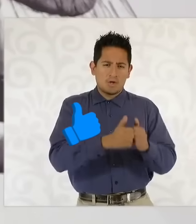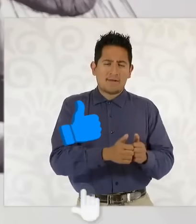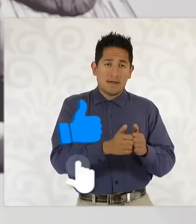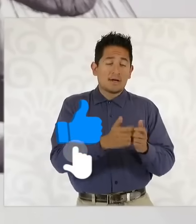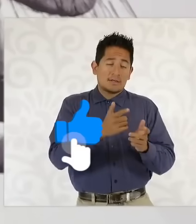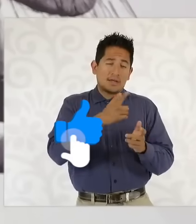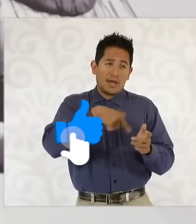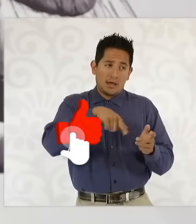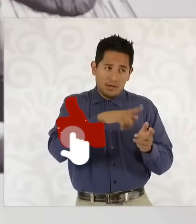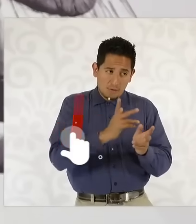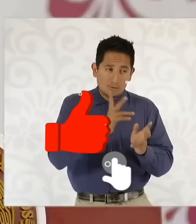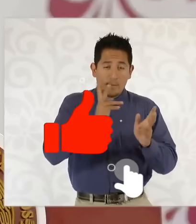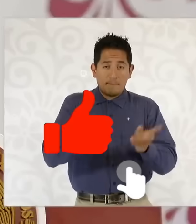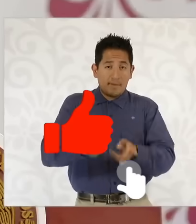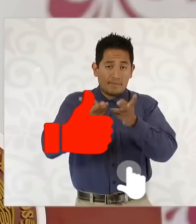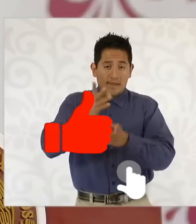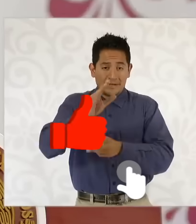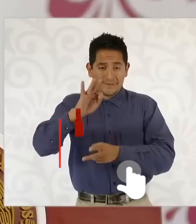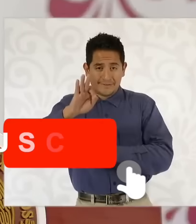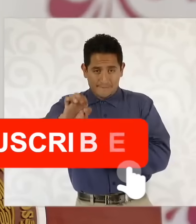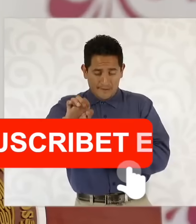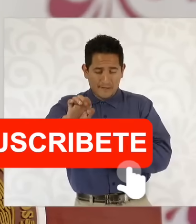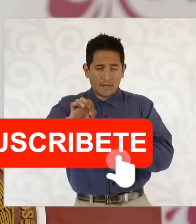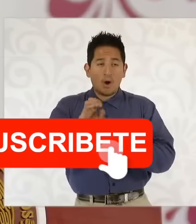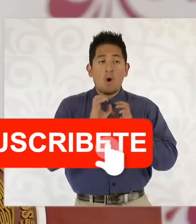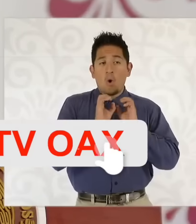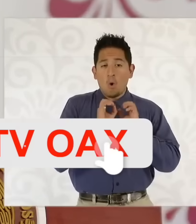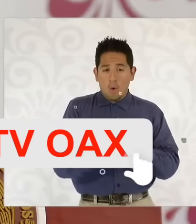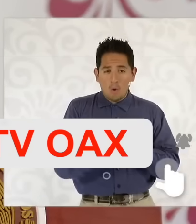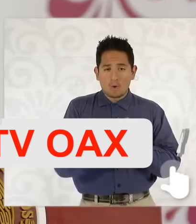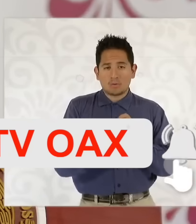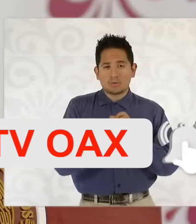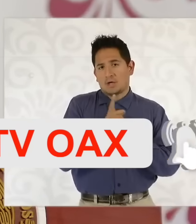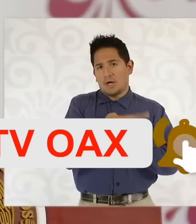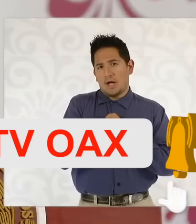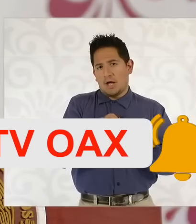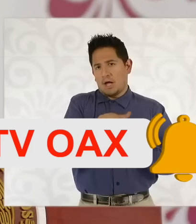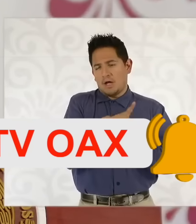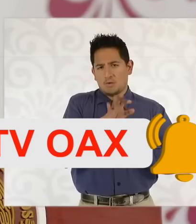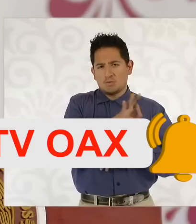Comisión Federal de Electricidad el Generador o que entren al mercado eléctrico que todavía